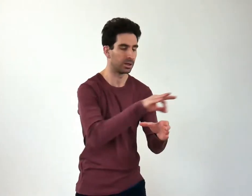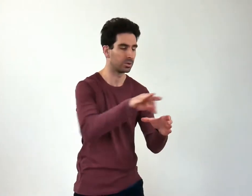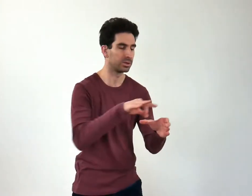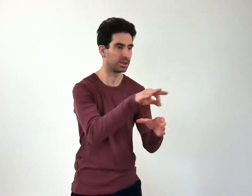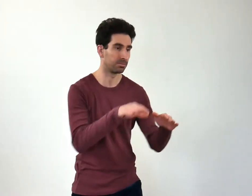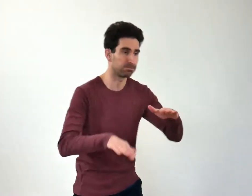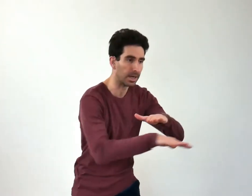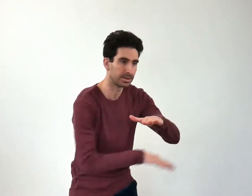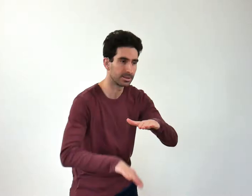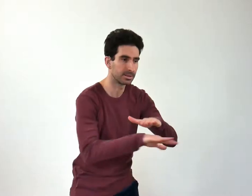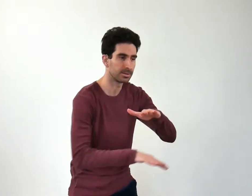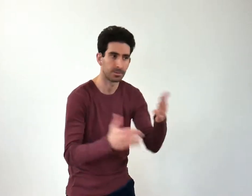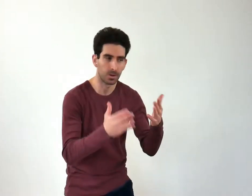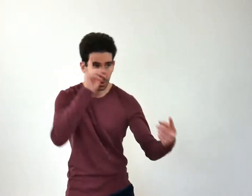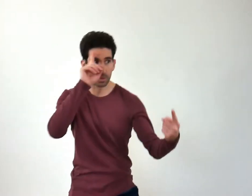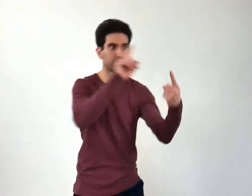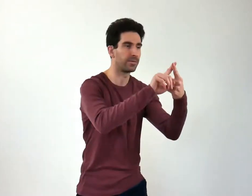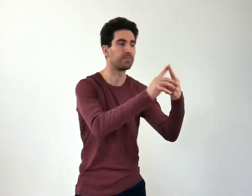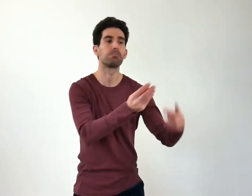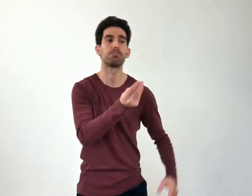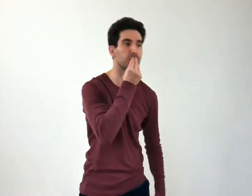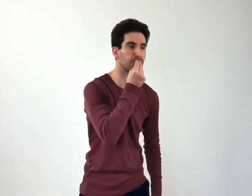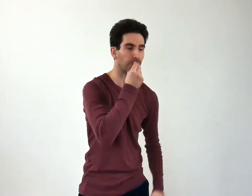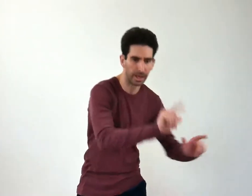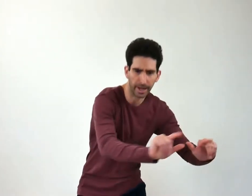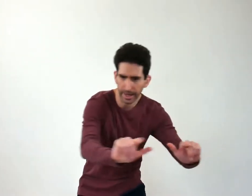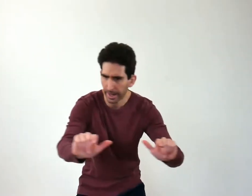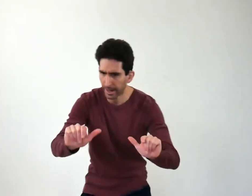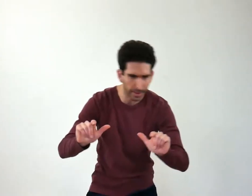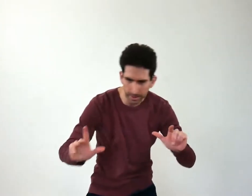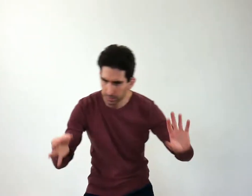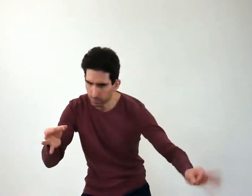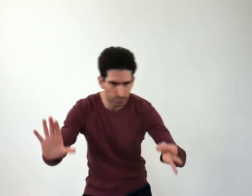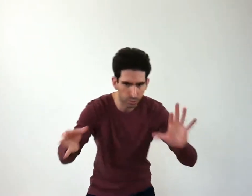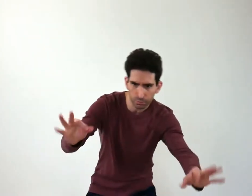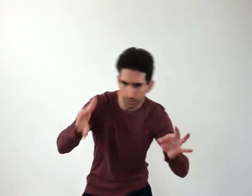A la base, l'objectif de la cuisine, c'est manger. A partir des ingrédients disponibles,